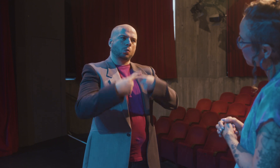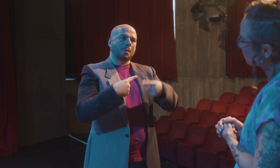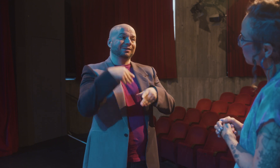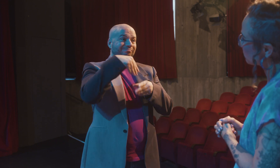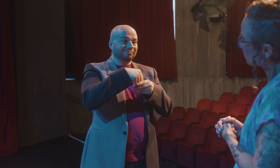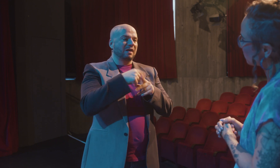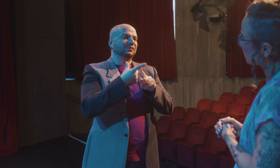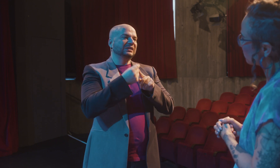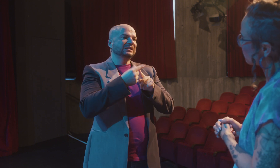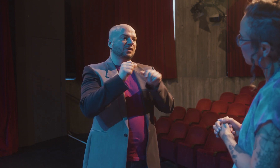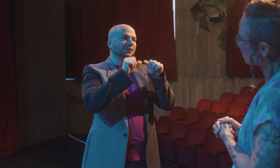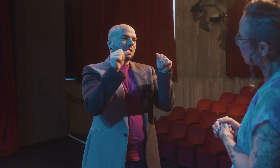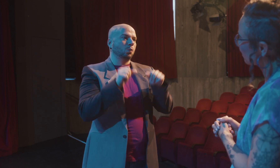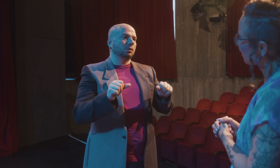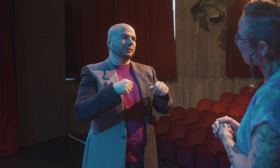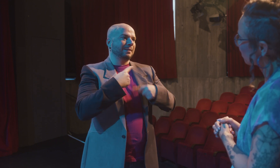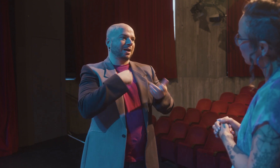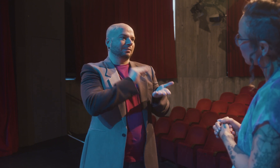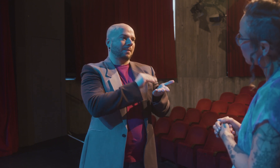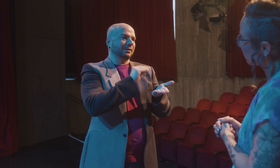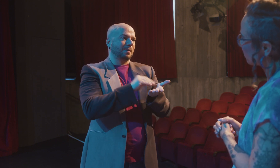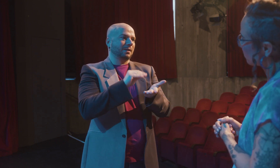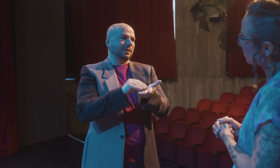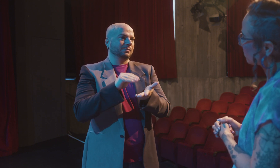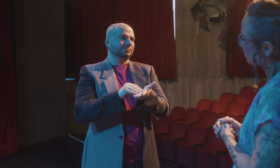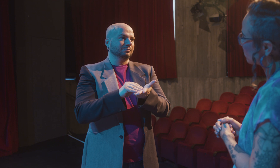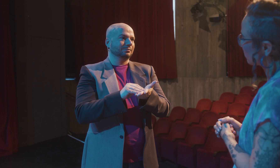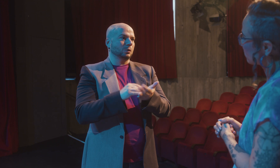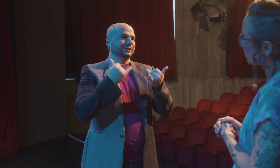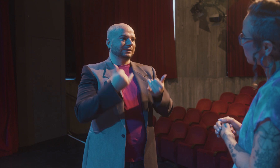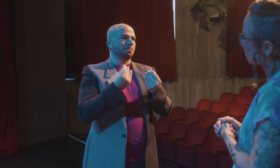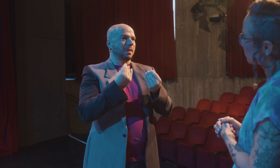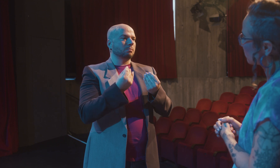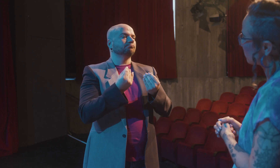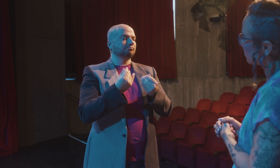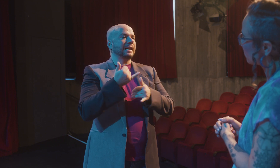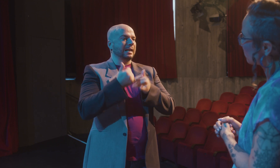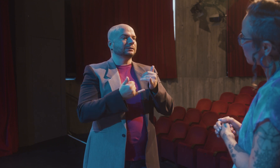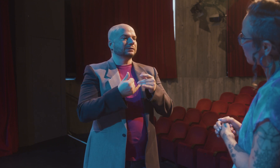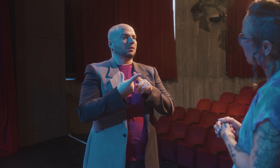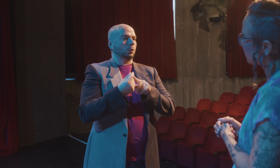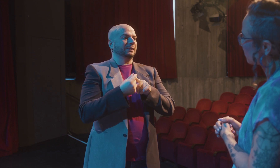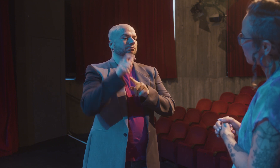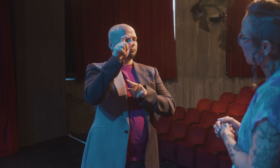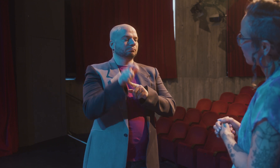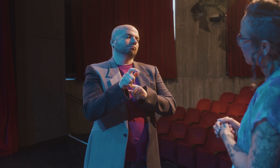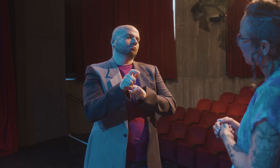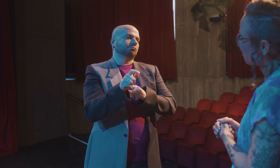die immer auch Anteile von komödiantischen Figuren hatten. Aber erst mit der Zeit habe ich gemerkt, dass das mein Ding ist.